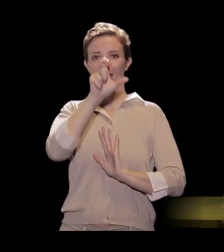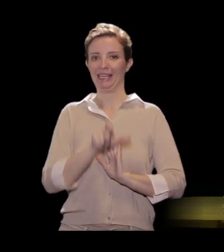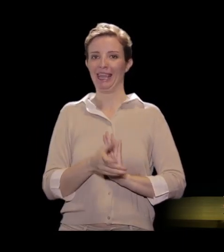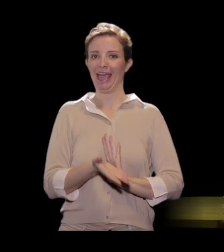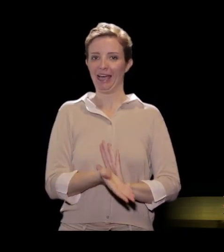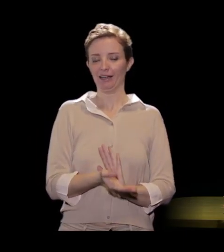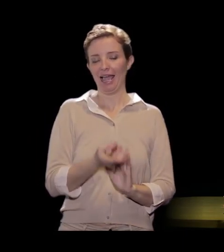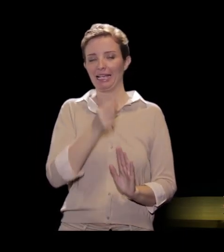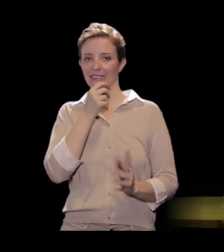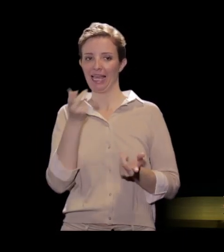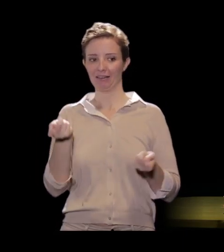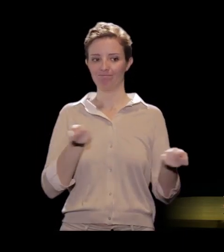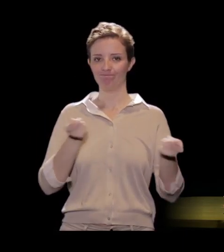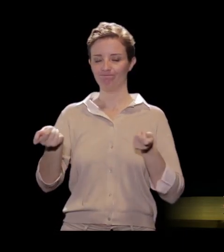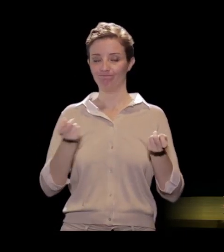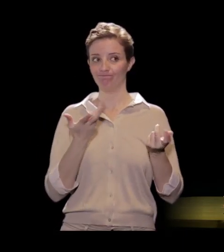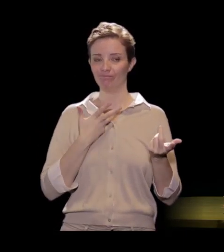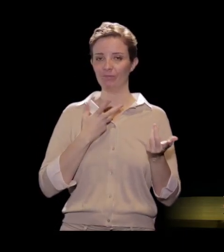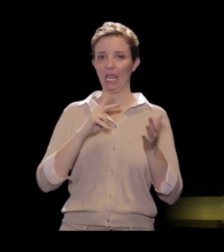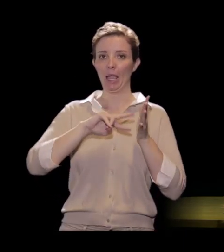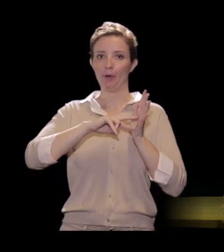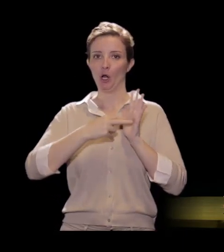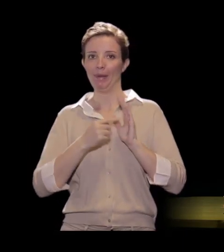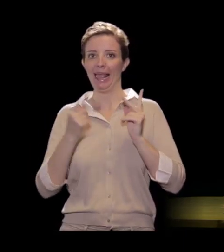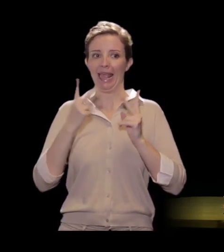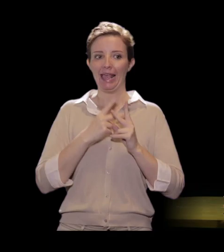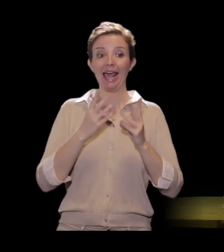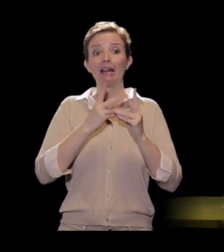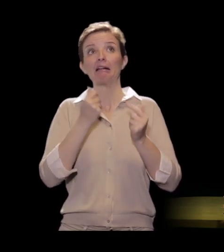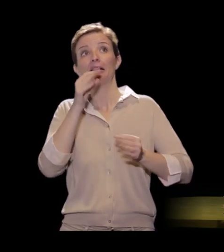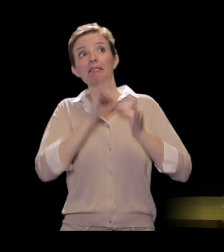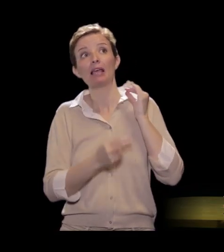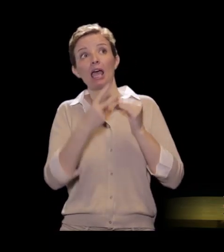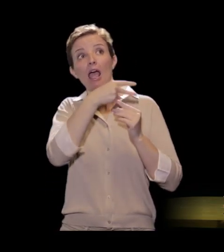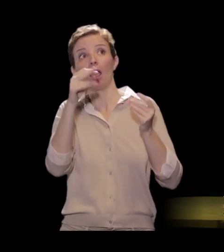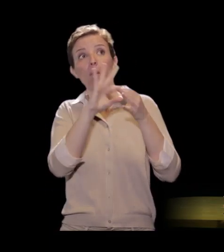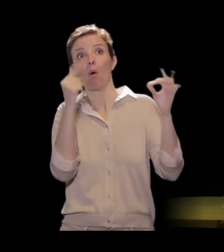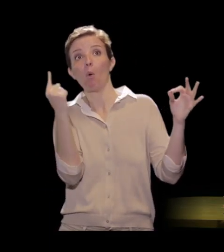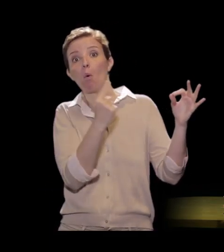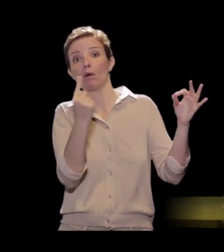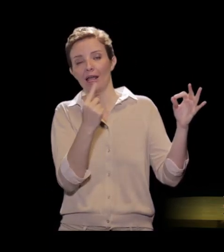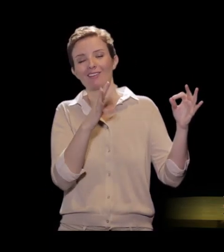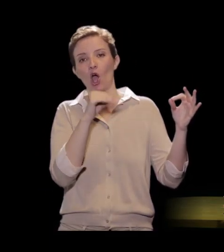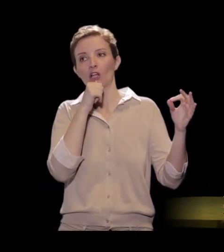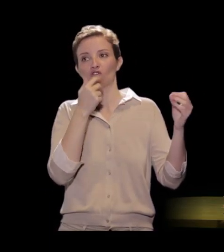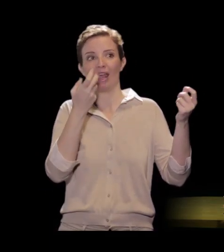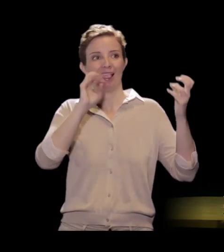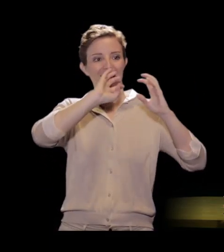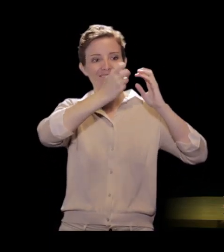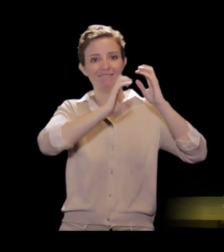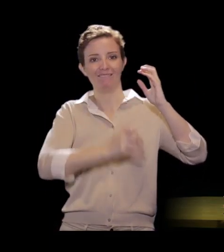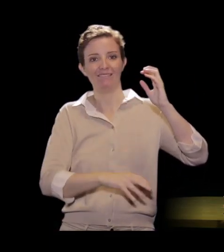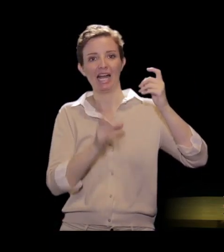perché per chi fa l'ingegnere è fondamentale gestire dei problemi che non sono risolvibili con un'unica equazione,